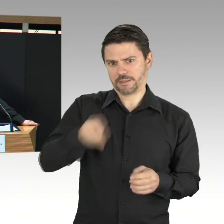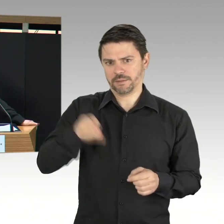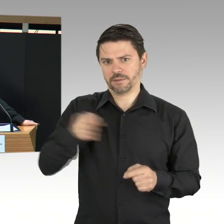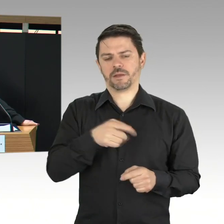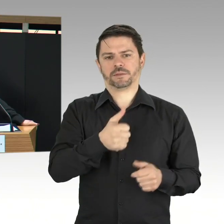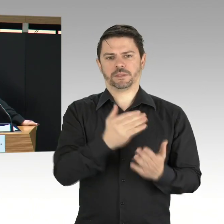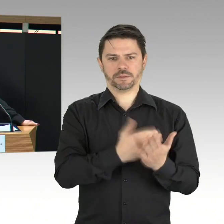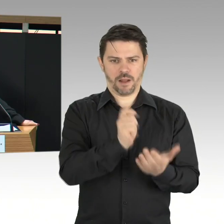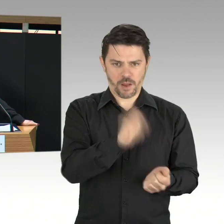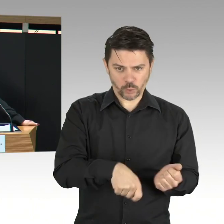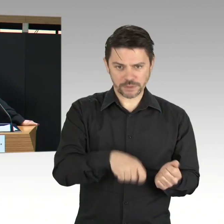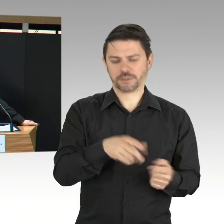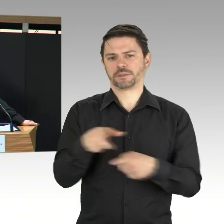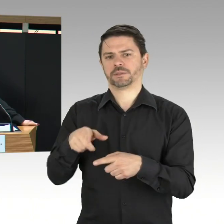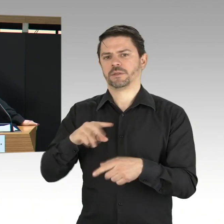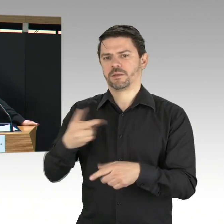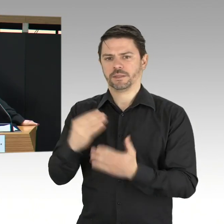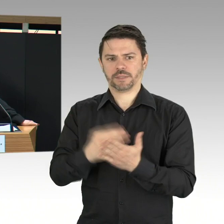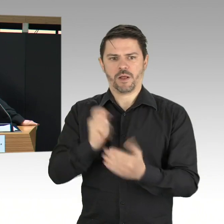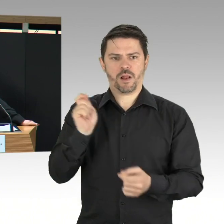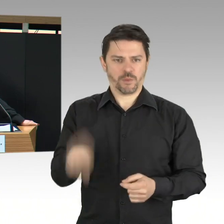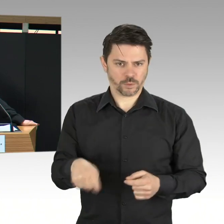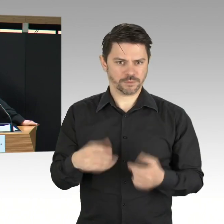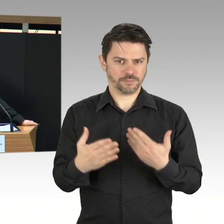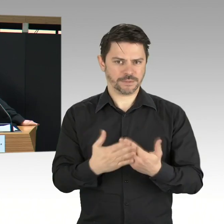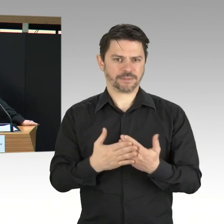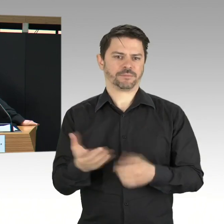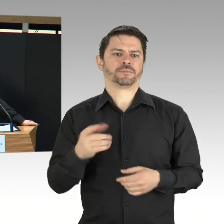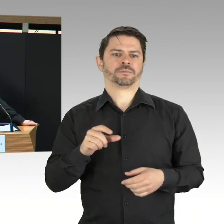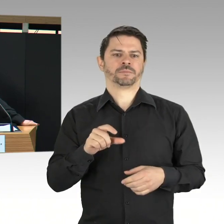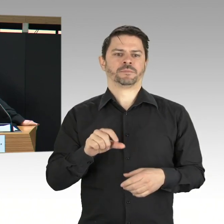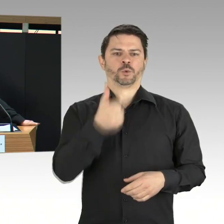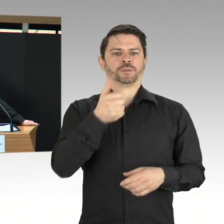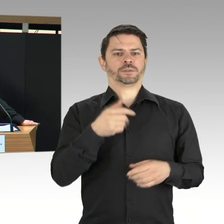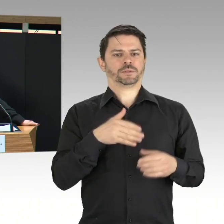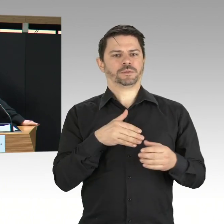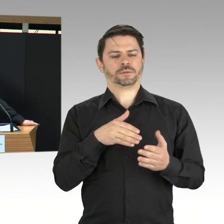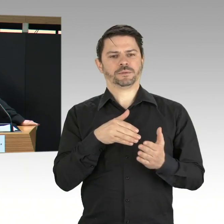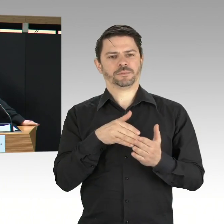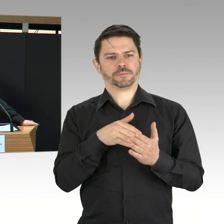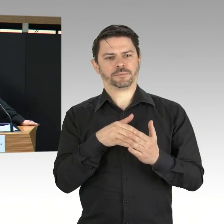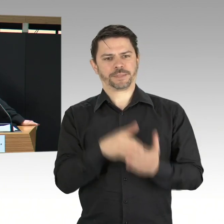Mit Inkrafttreten des Gesetzes sind Mieterhöhungen nicht mehr erlaubt,